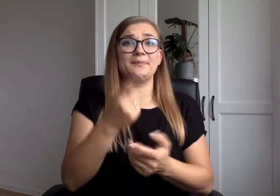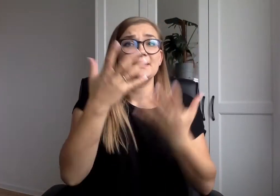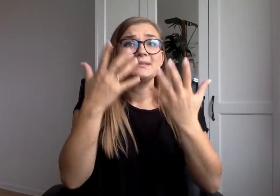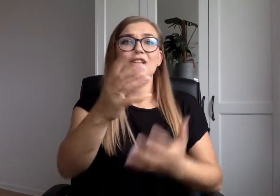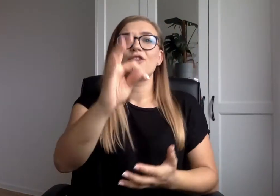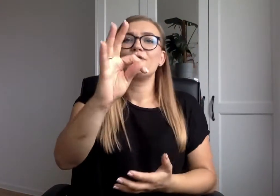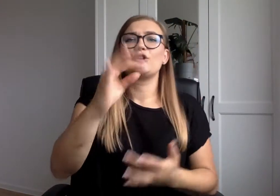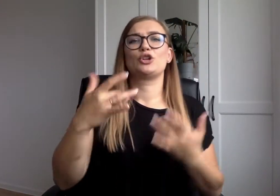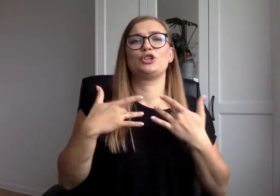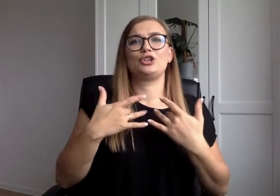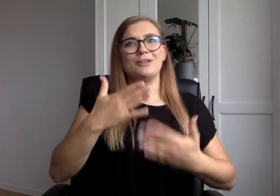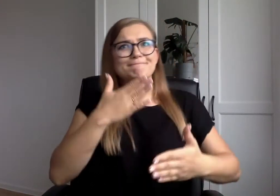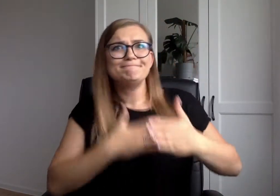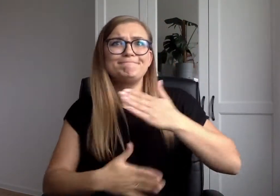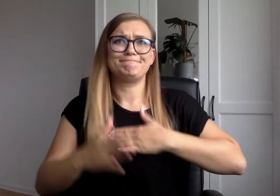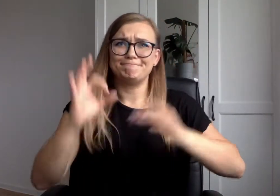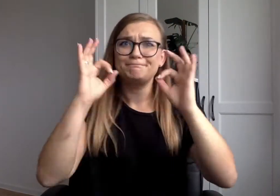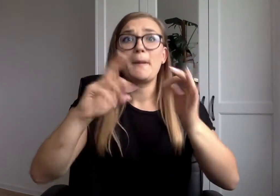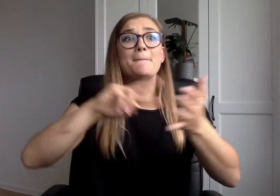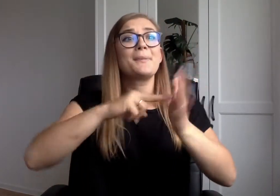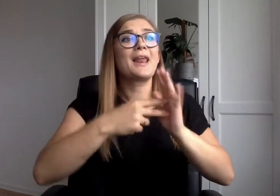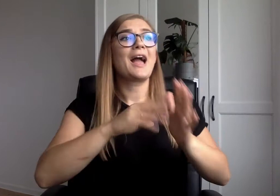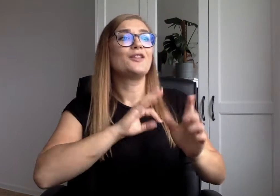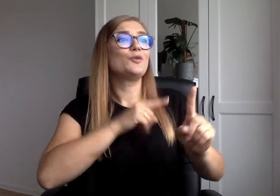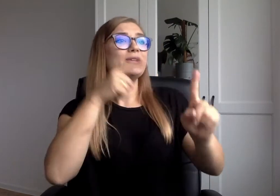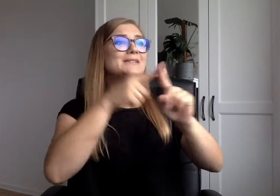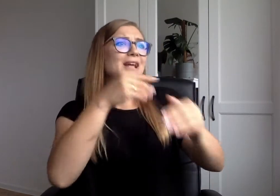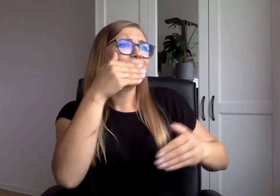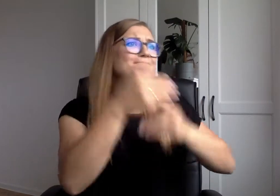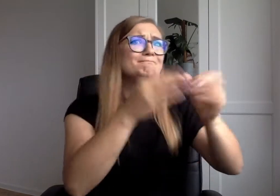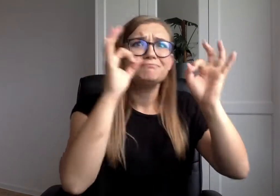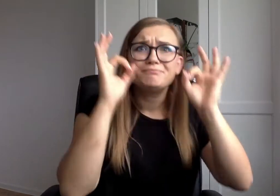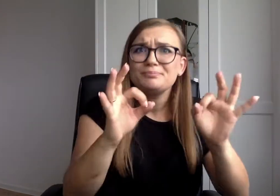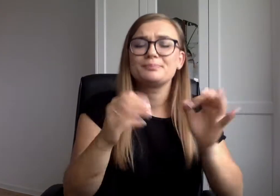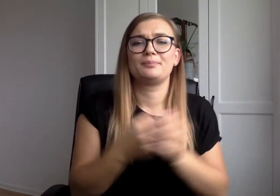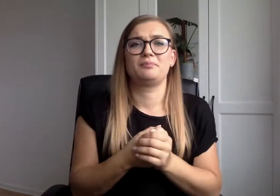Chcesz cieszyć się swoim życiem i działać zgodnie z tym, co postanowisz?